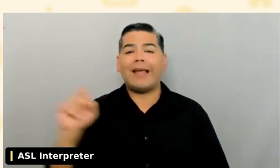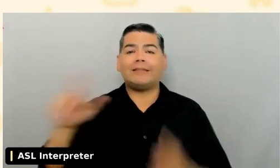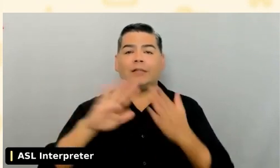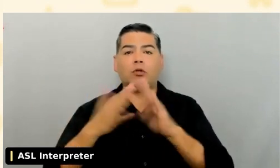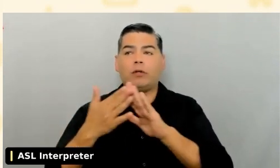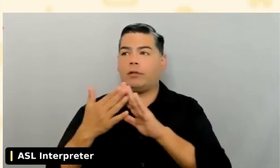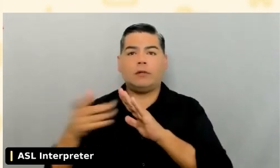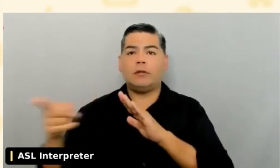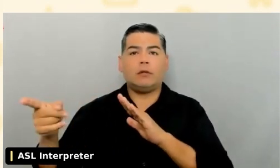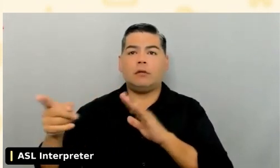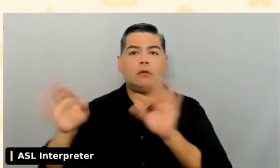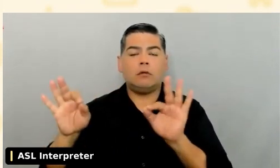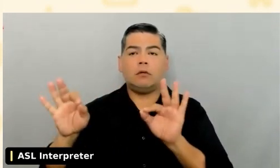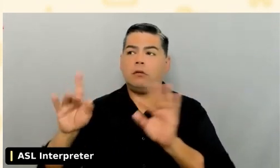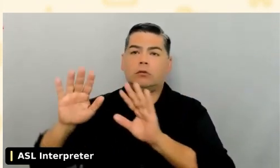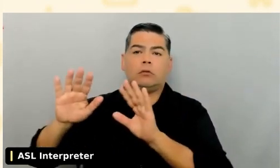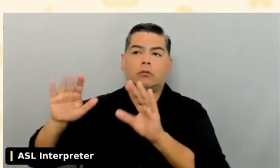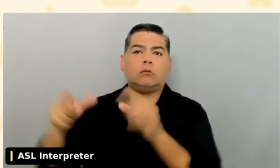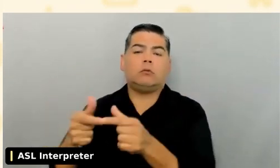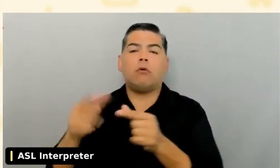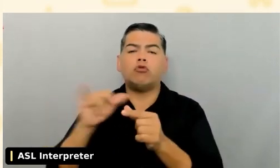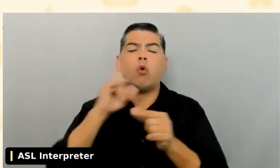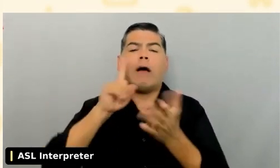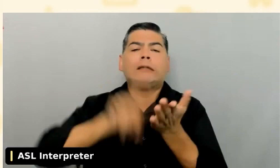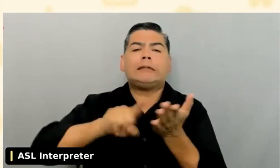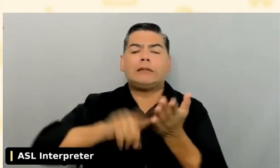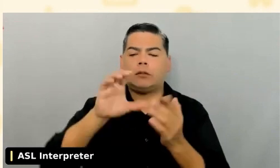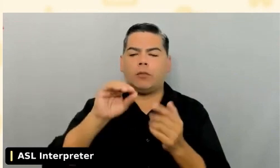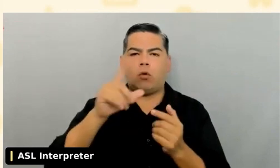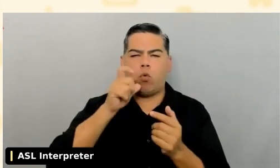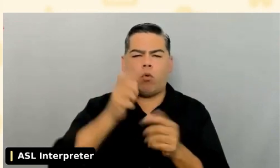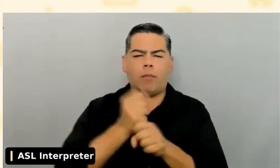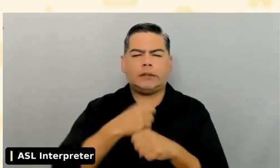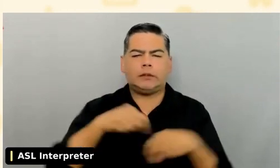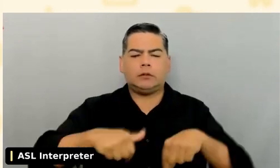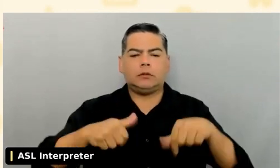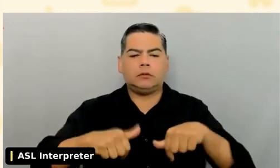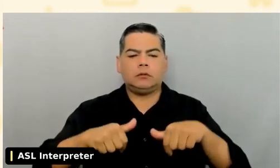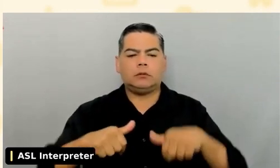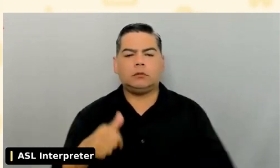Y también verifica la empresa que lo fabrica, porque lo sé al instante